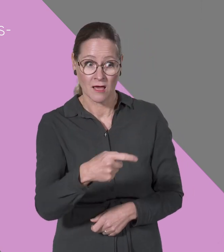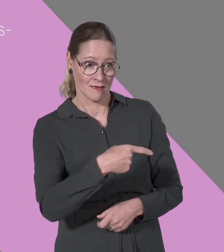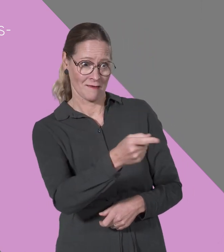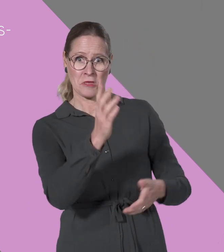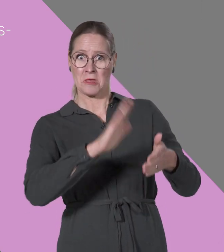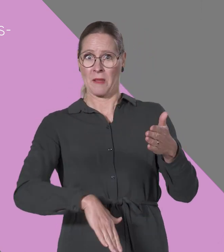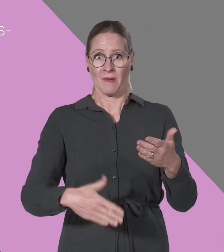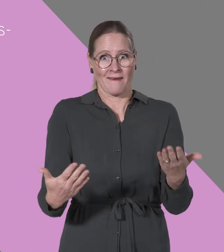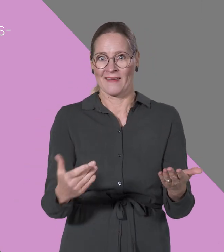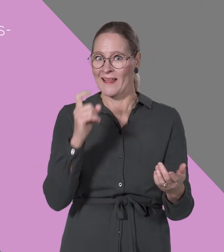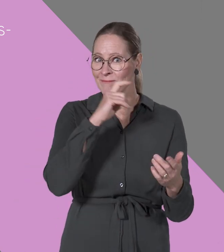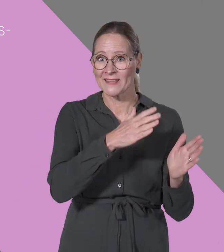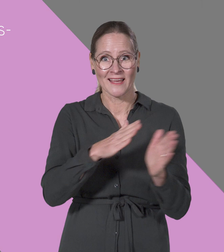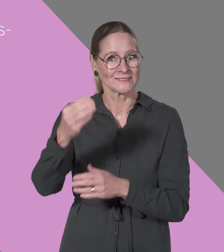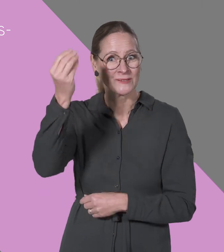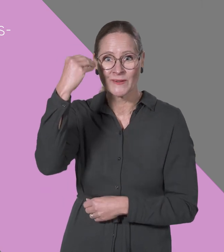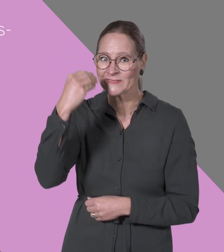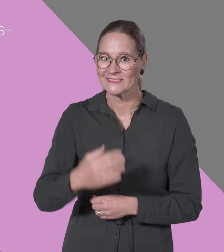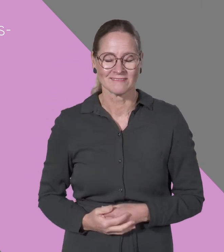joita ilman kursseja ei voitaisi järjestää.